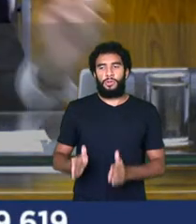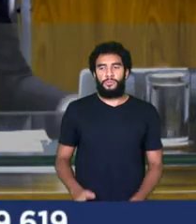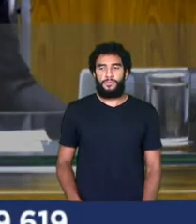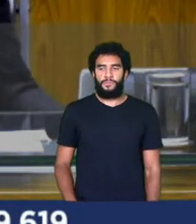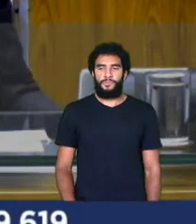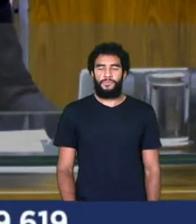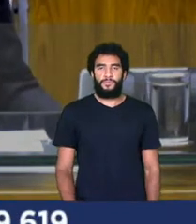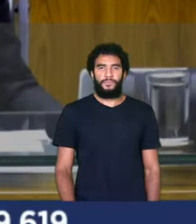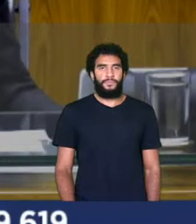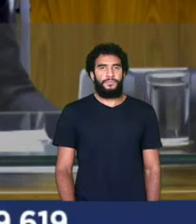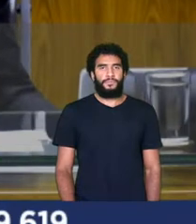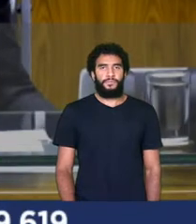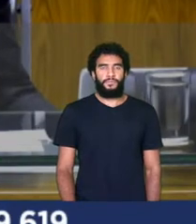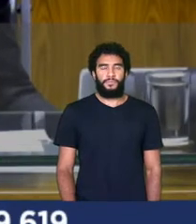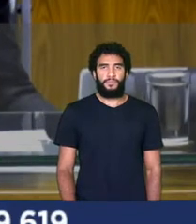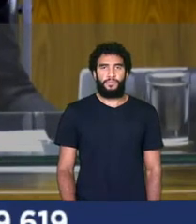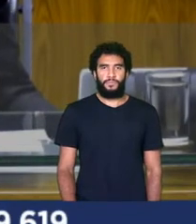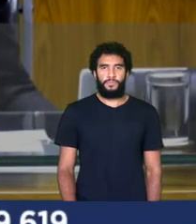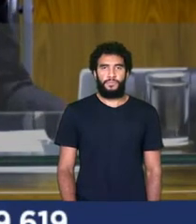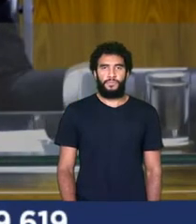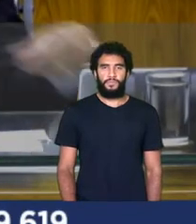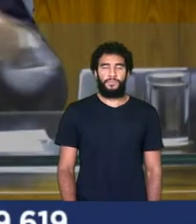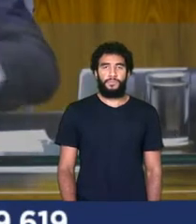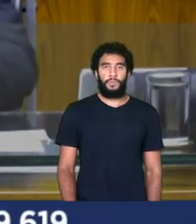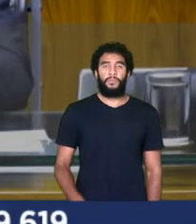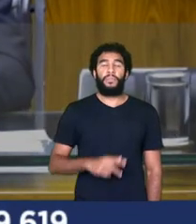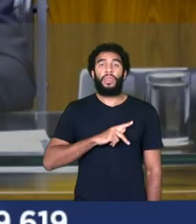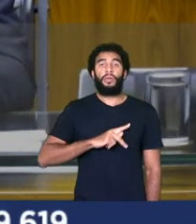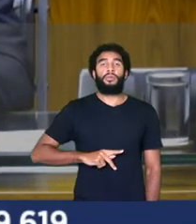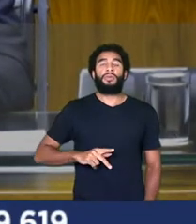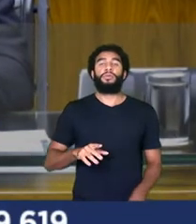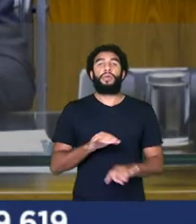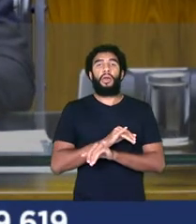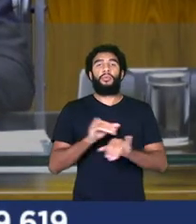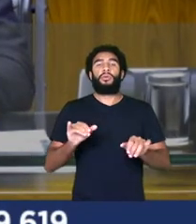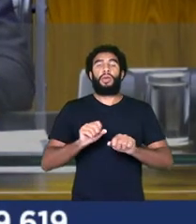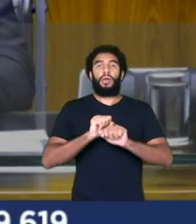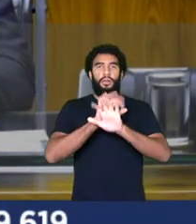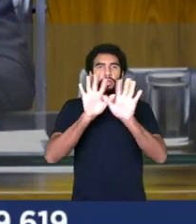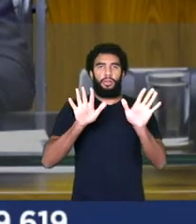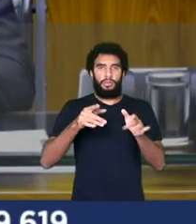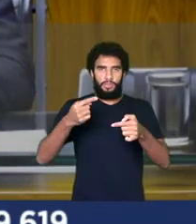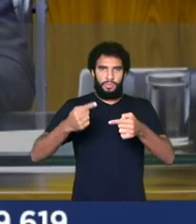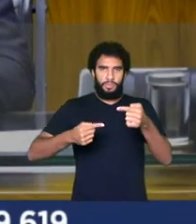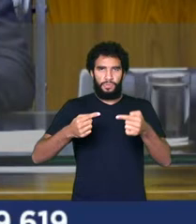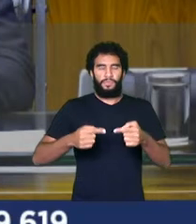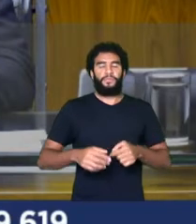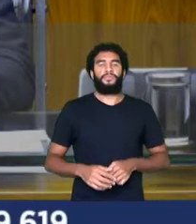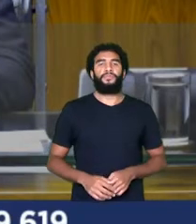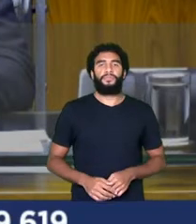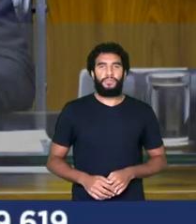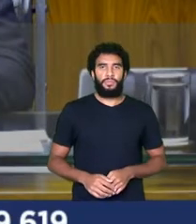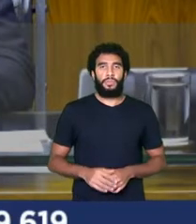MELHORAR A VIDA DO POVO MAIS POBRE. -- [DEPUTADO]: DEBATE, EU ACHO QUE É UM DOS